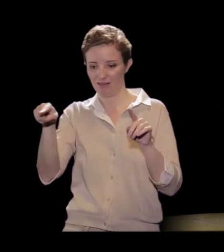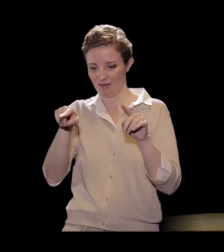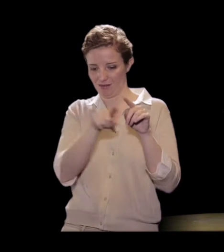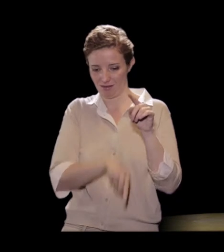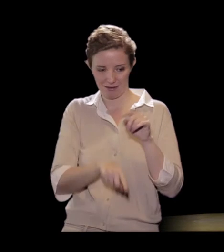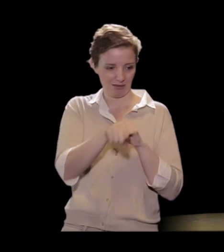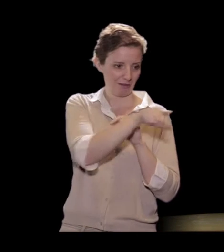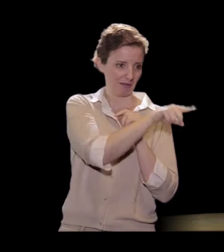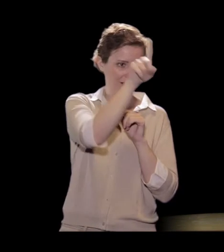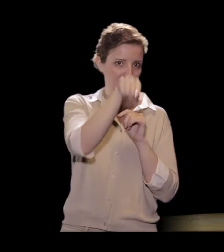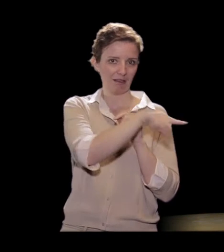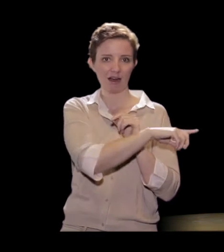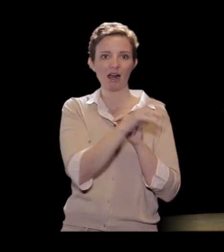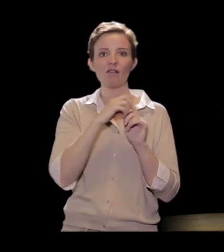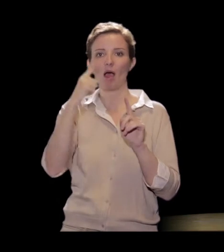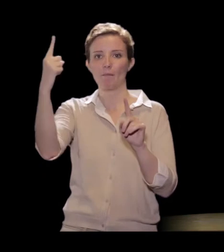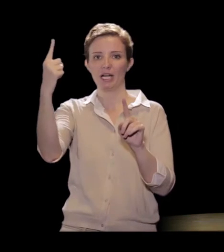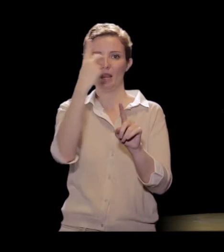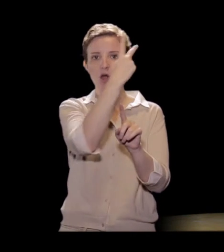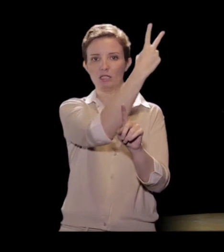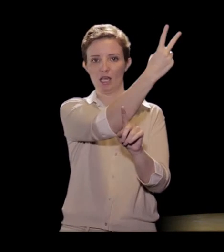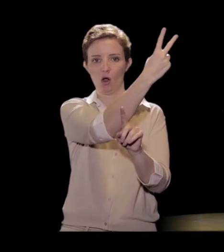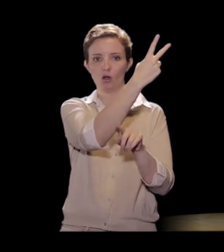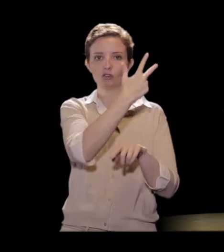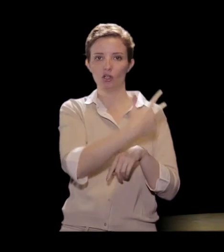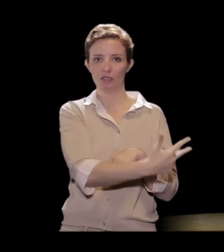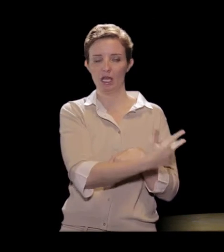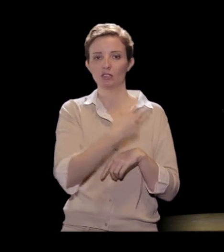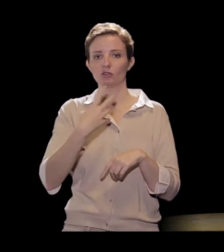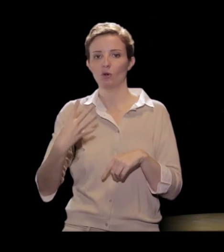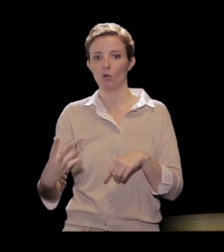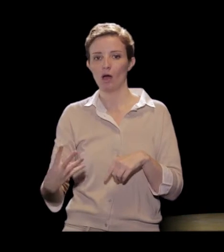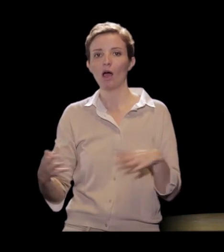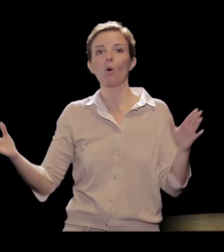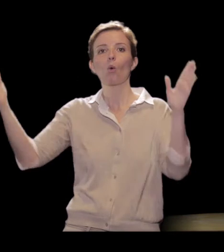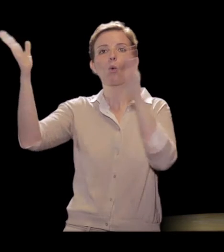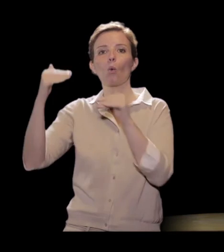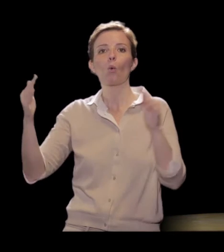Nell'ordine, primo, secondo, terzo e quarto quadrante.